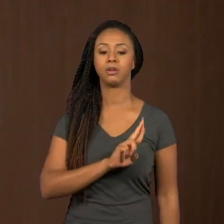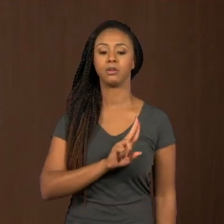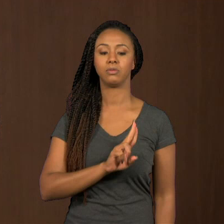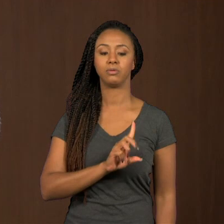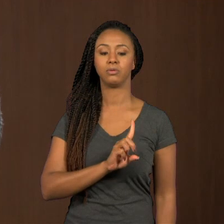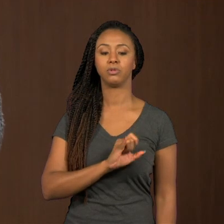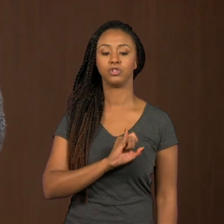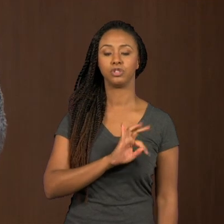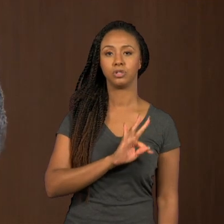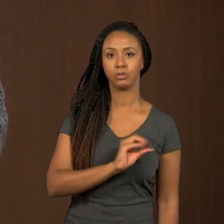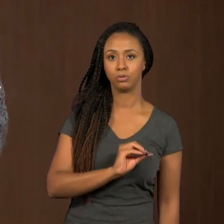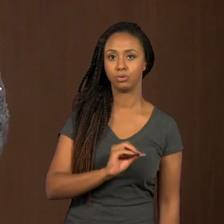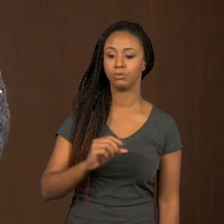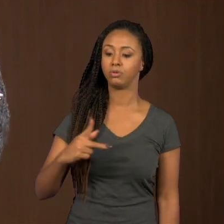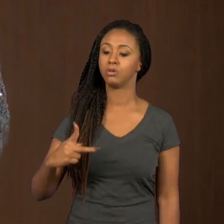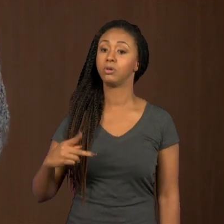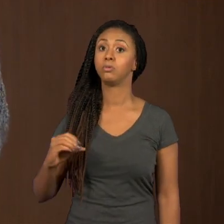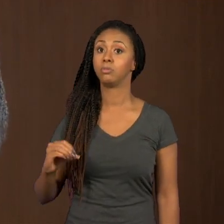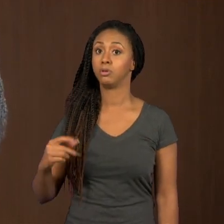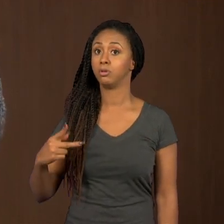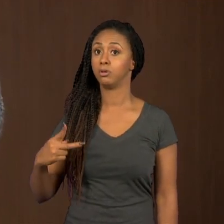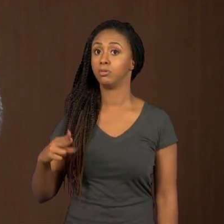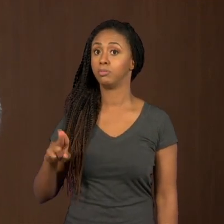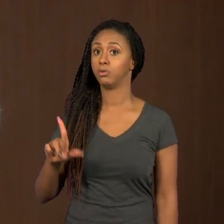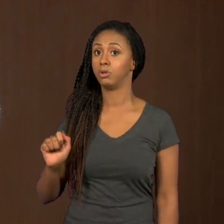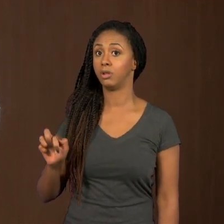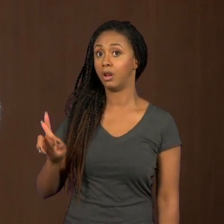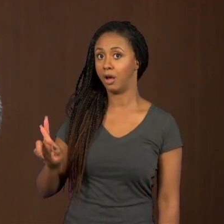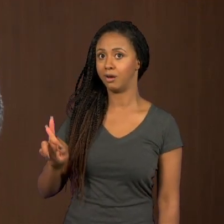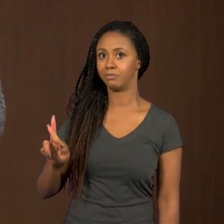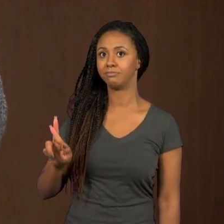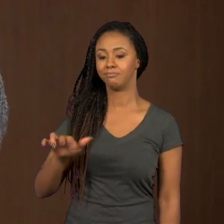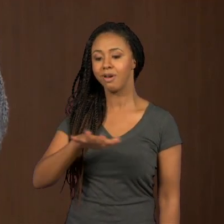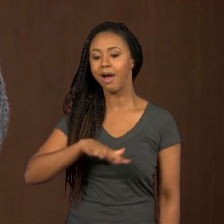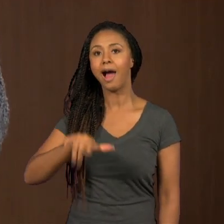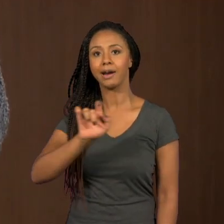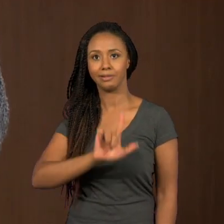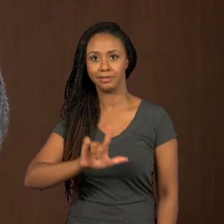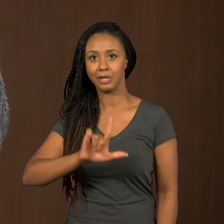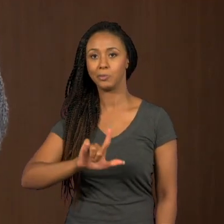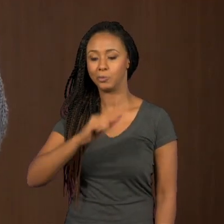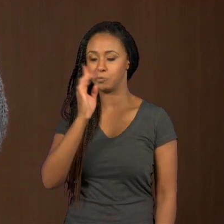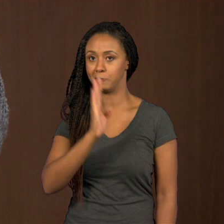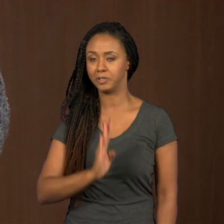NA CULTURA E NA LITERATURA. NÓS VAMOS, HOJE,